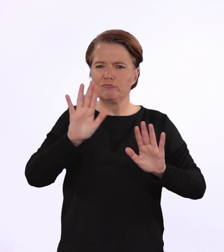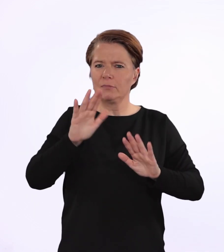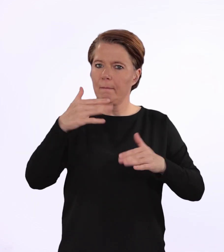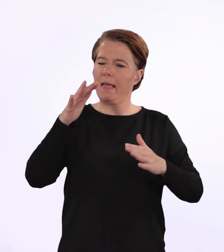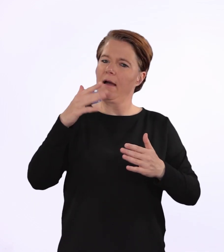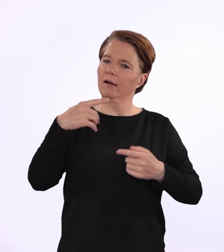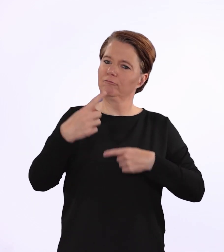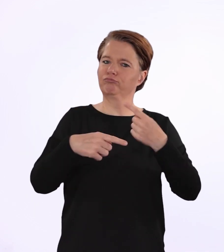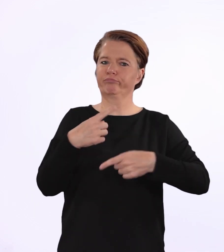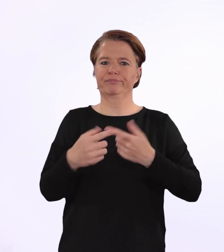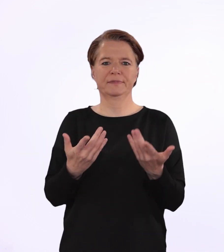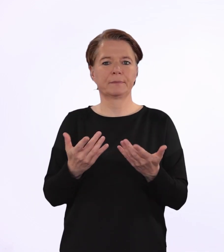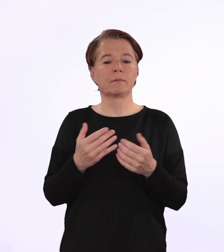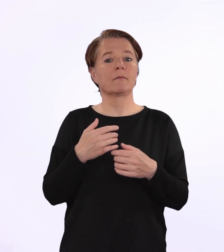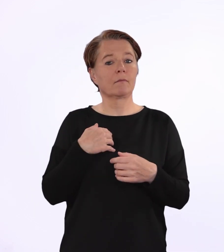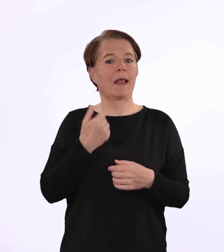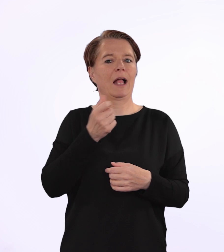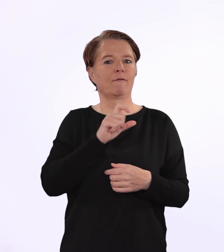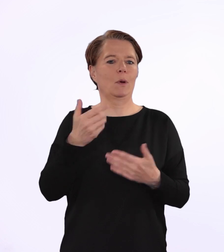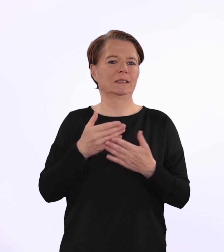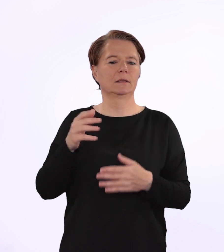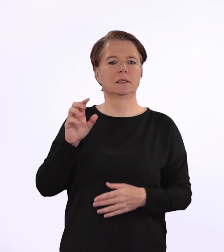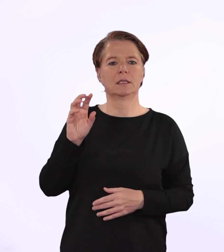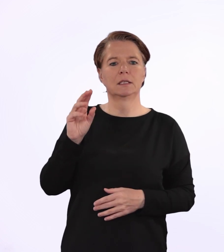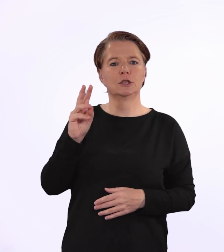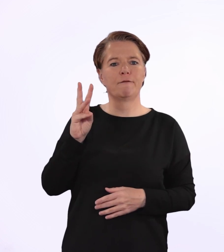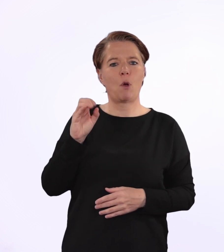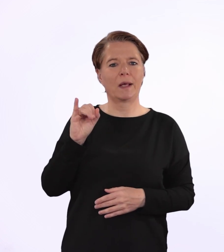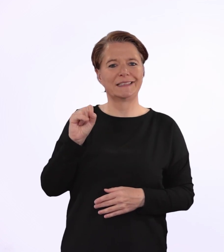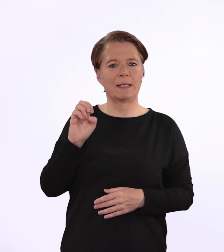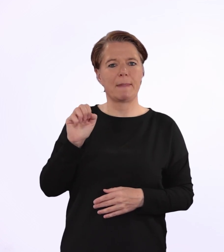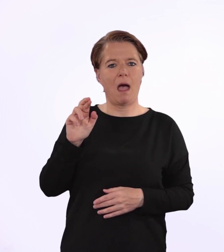Und hier habe ich eine Woche lang mit Zwoisy Mears-Clarke geforscht,